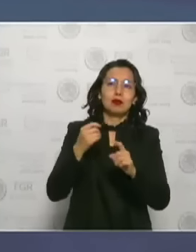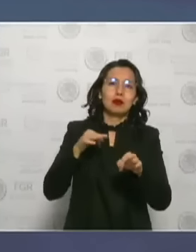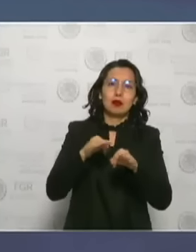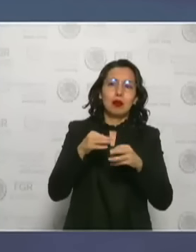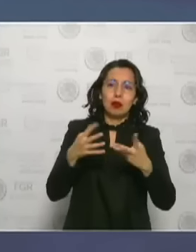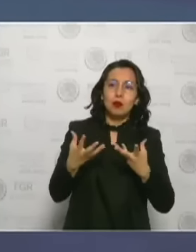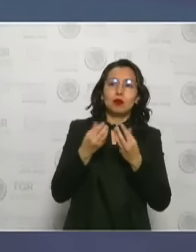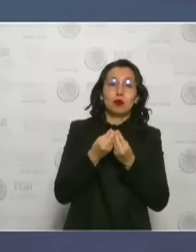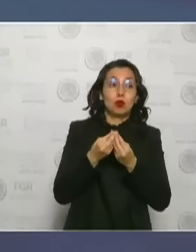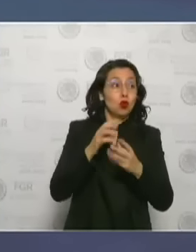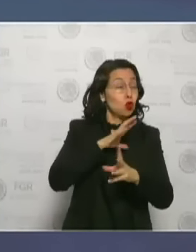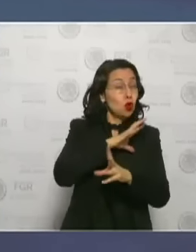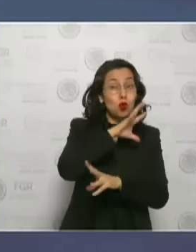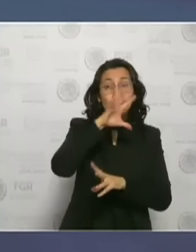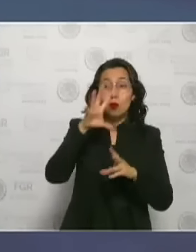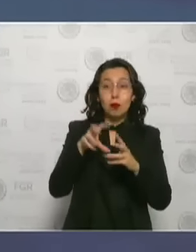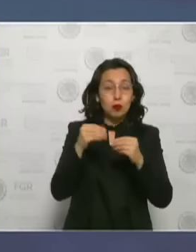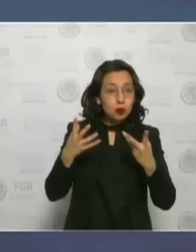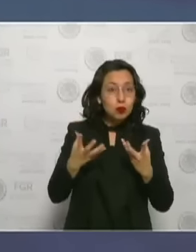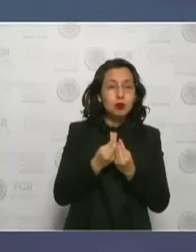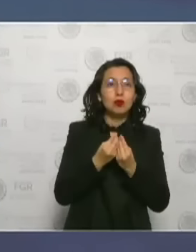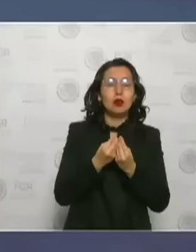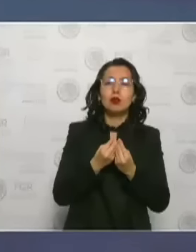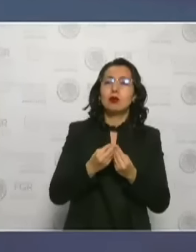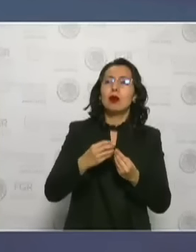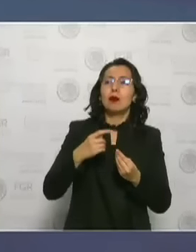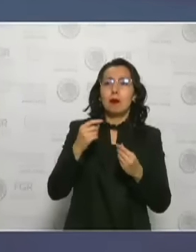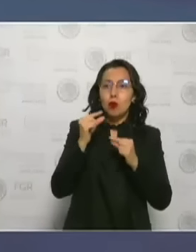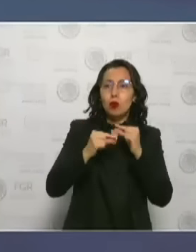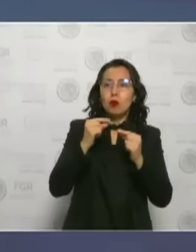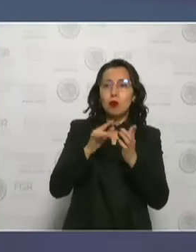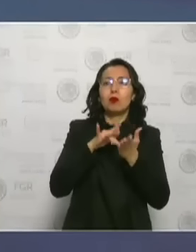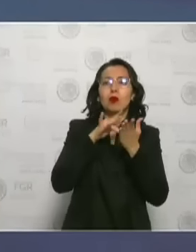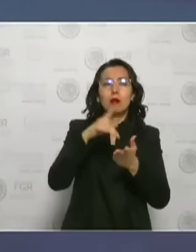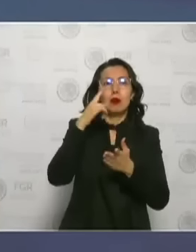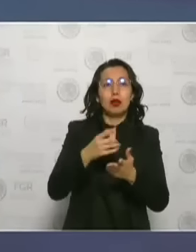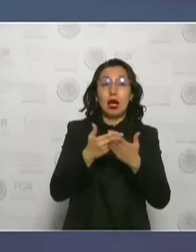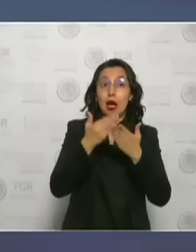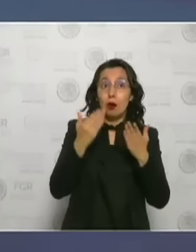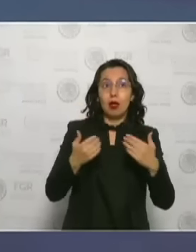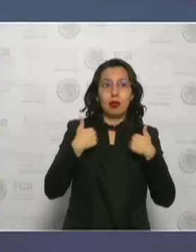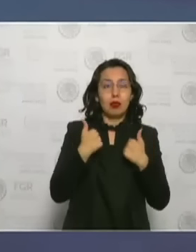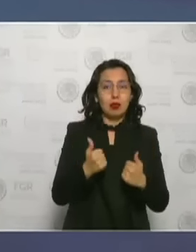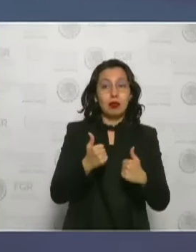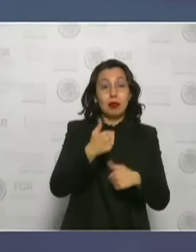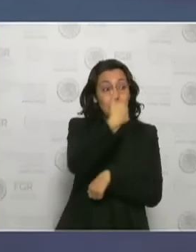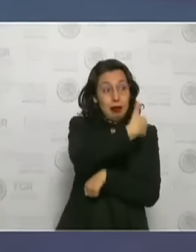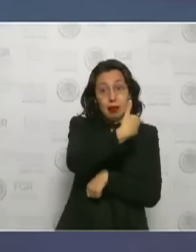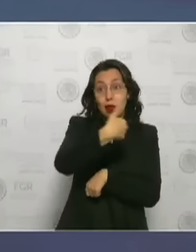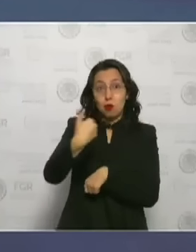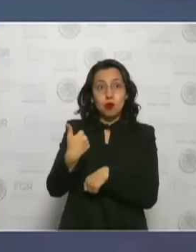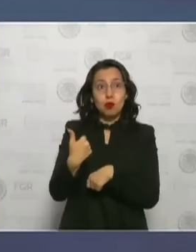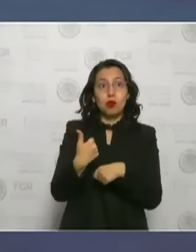Juntos haremos realidad esta nueva manera de entender que la aportación de cada uno desde